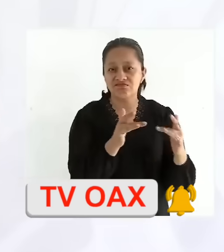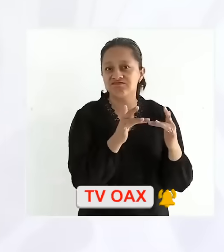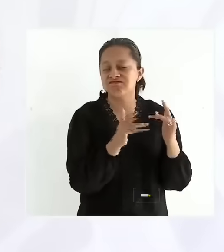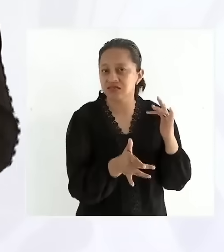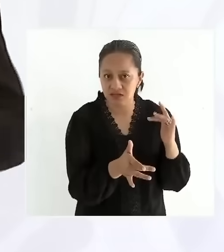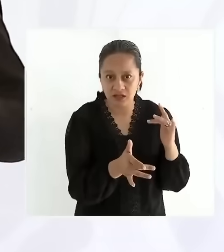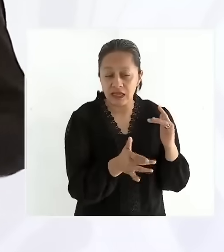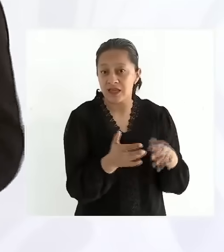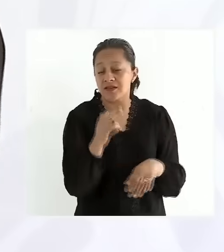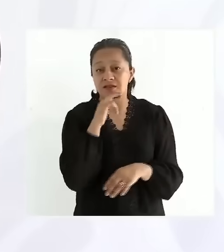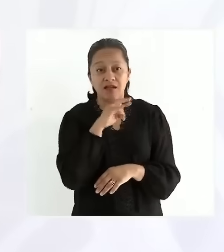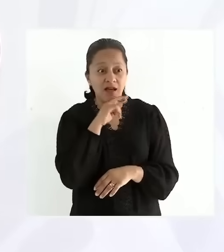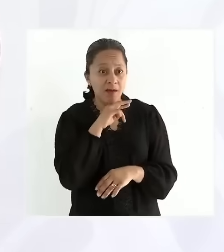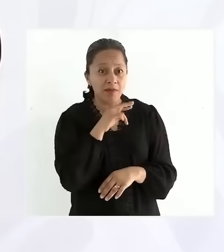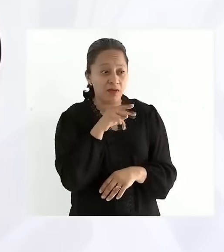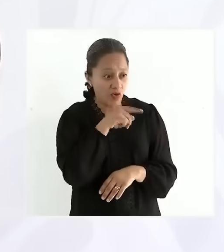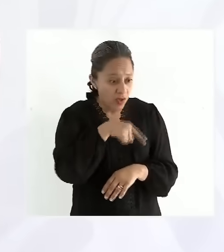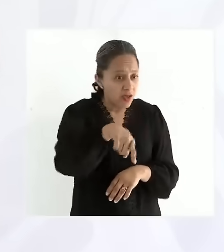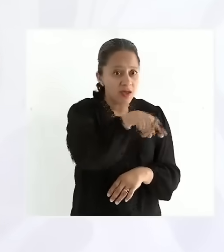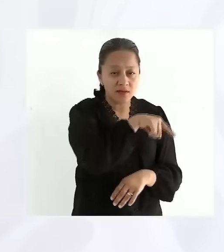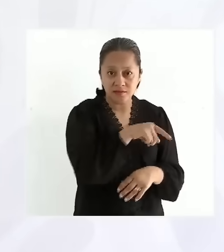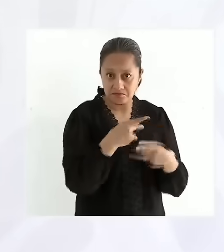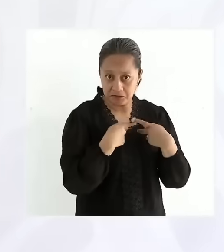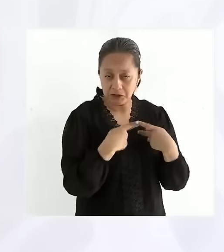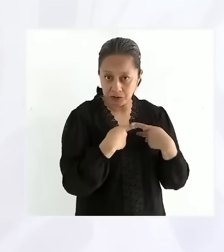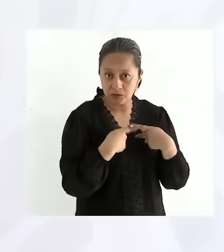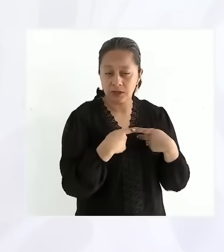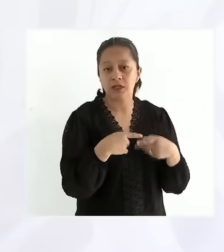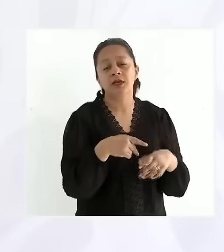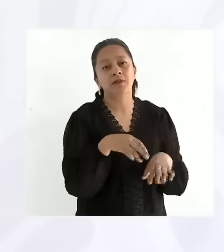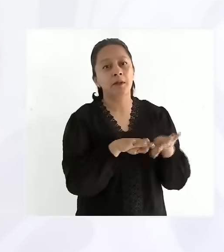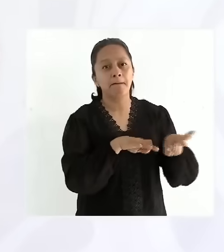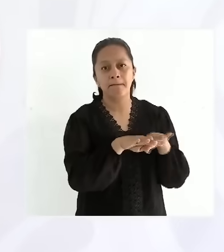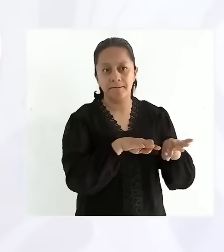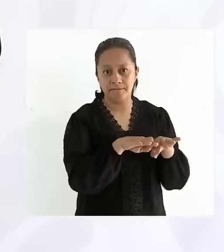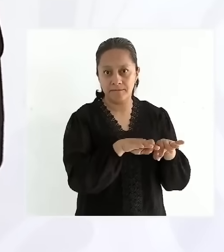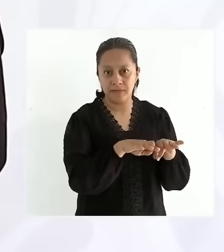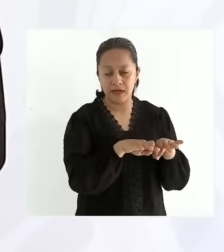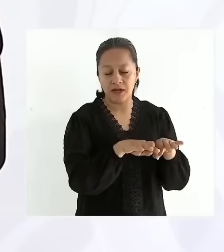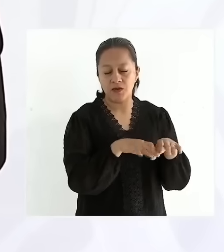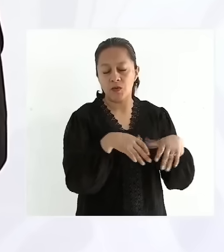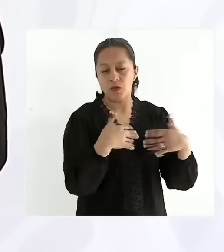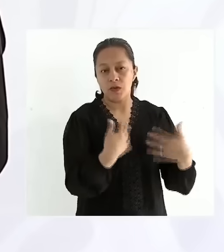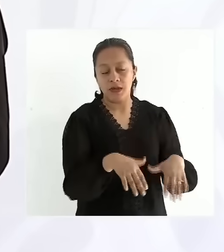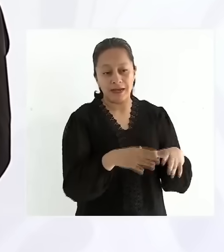Inmediatamente entraban todos aquellos que trabajan en esta gran, pero gran compañía,